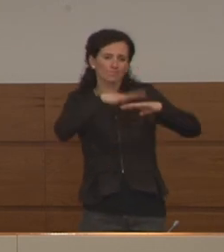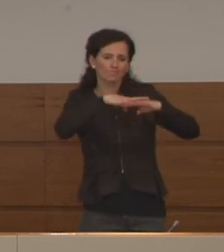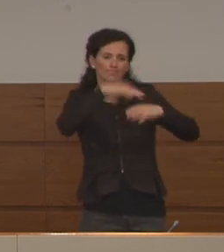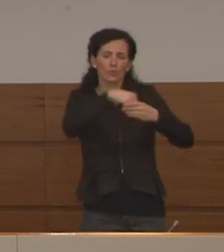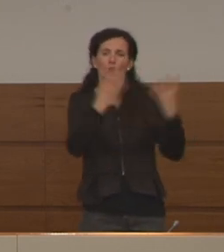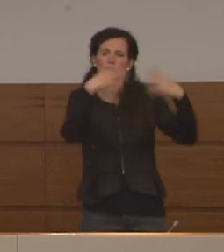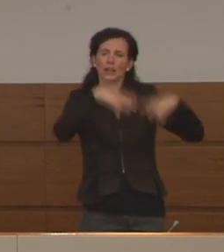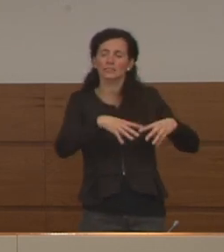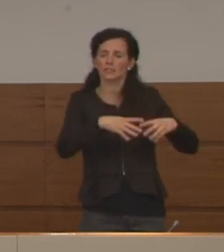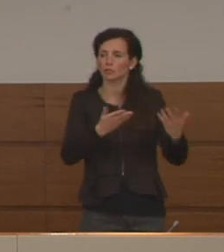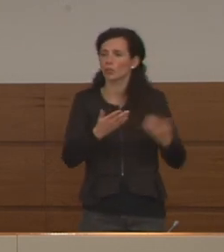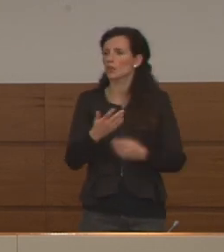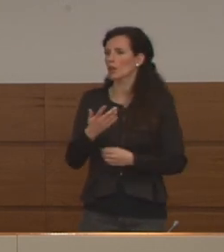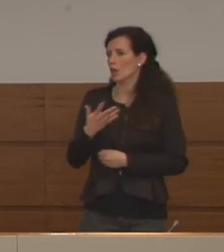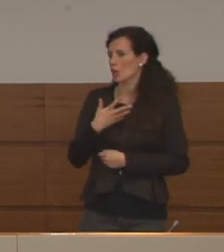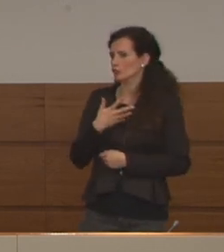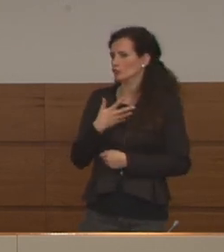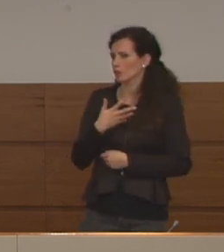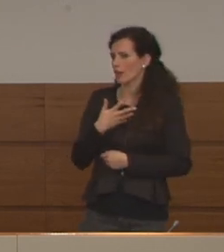Sono un po' troppe cose essenziali per un lockdown, insomma?